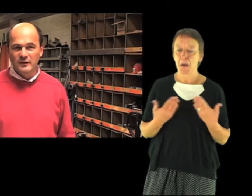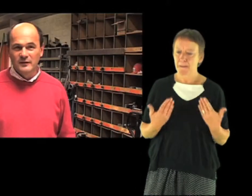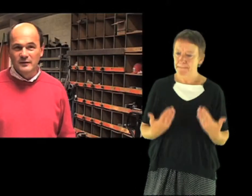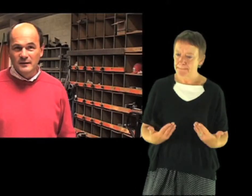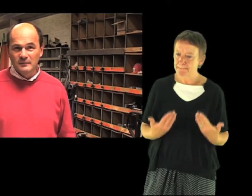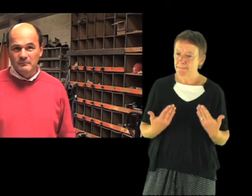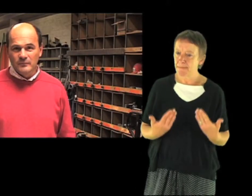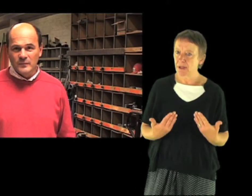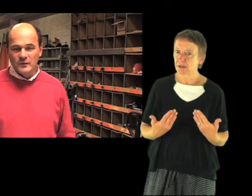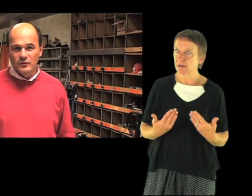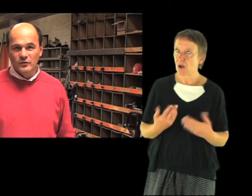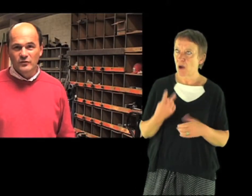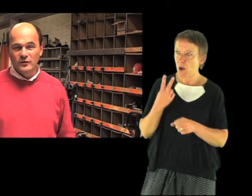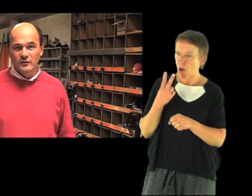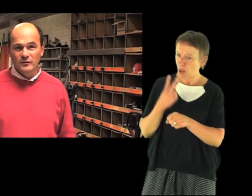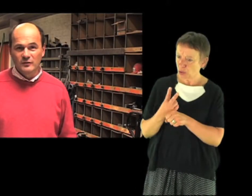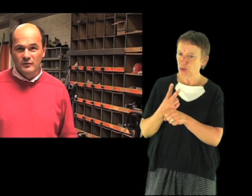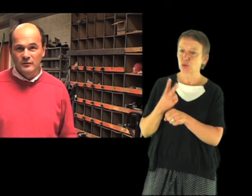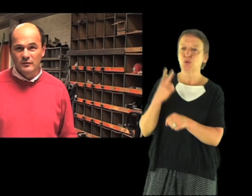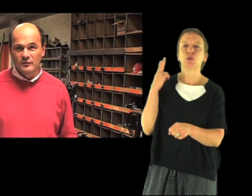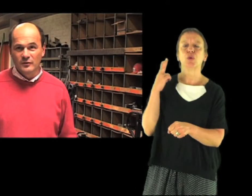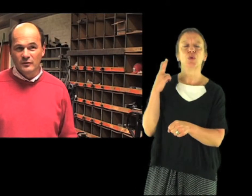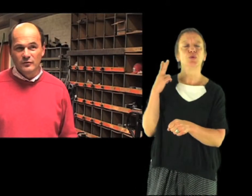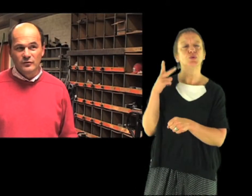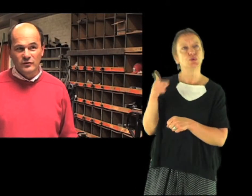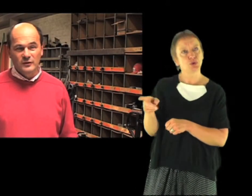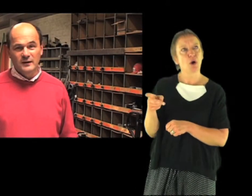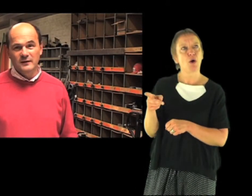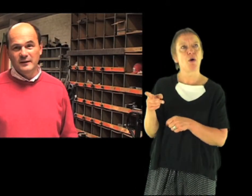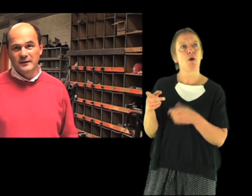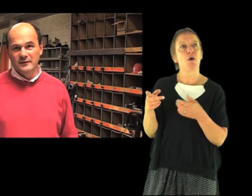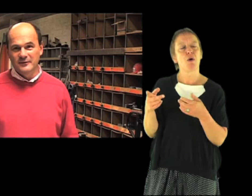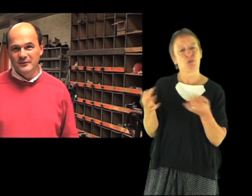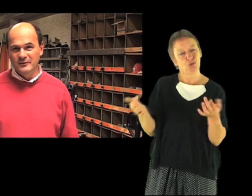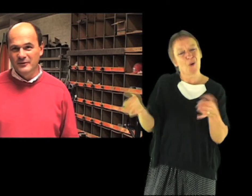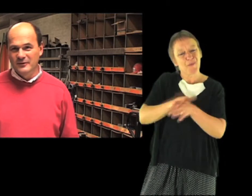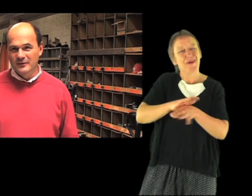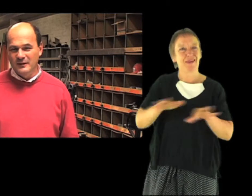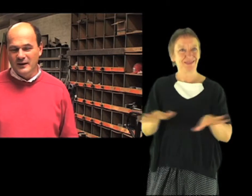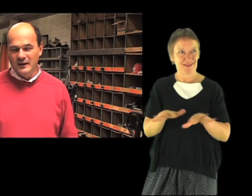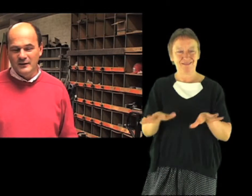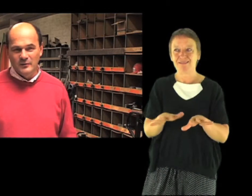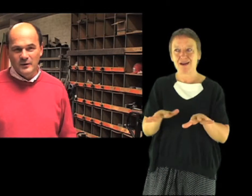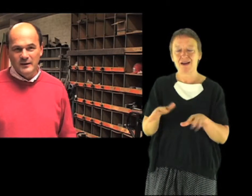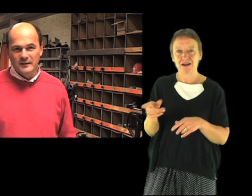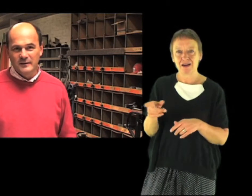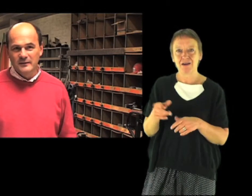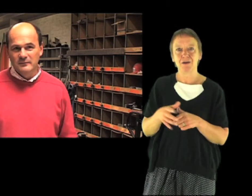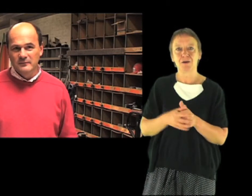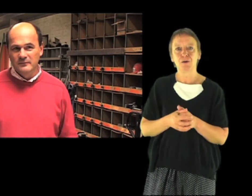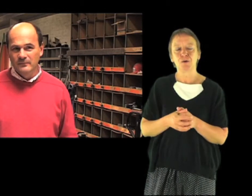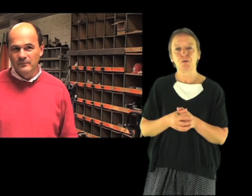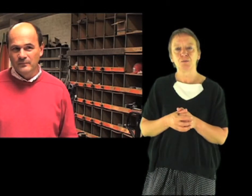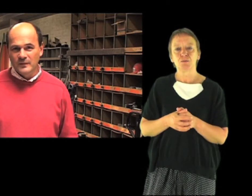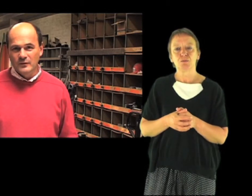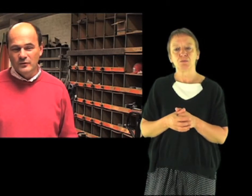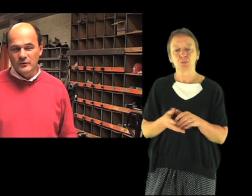Ca fait deux ans qu'il travaille à temps plein ici.